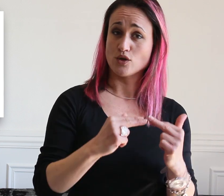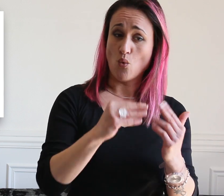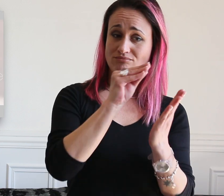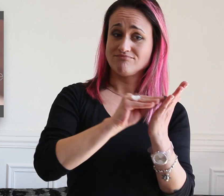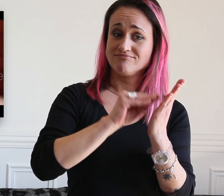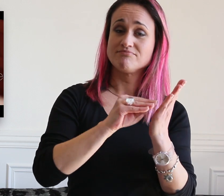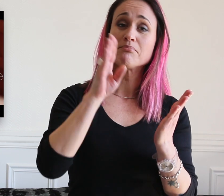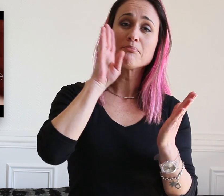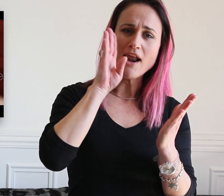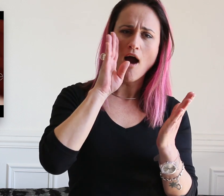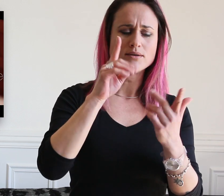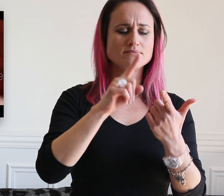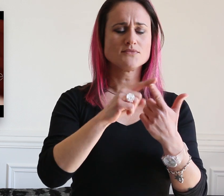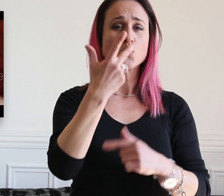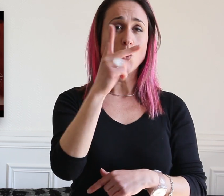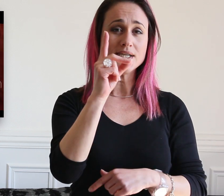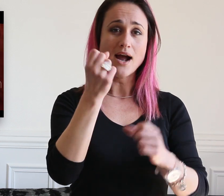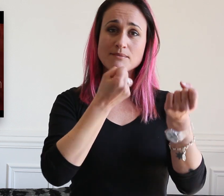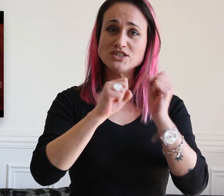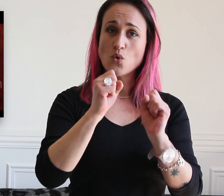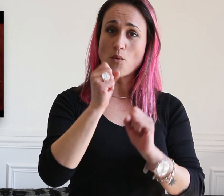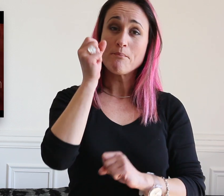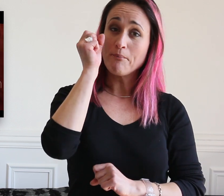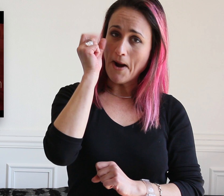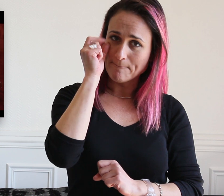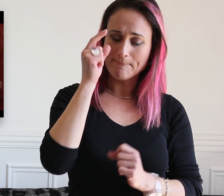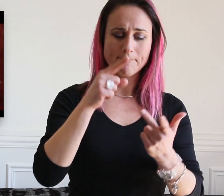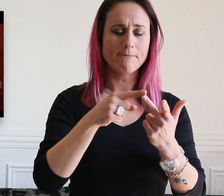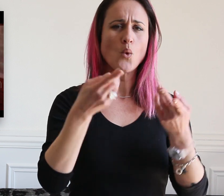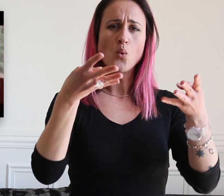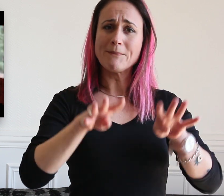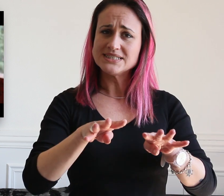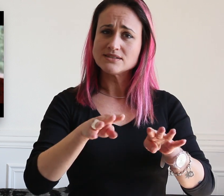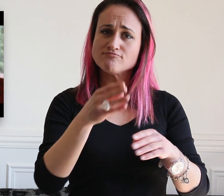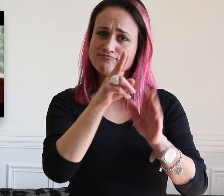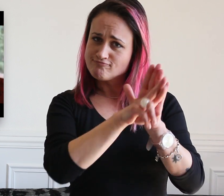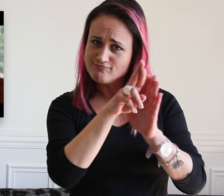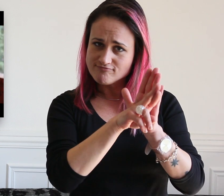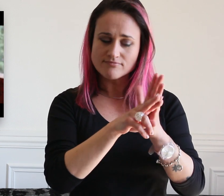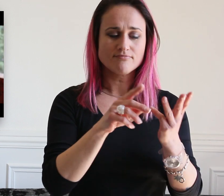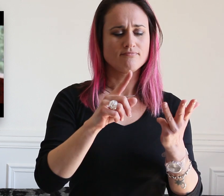Bellamie, scénariste. Braam, animateur en 3D. Wayne, réalisateur.